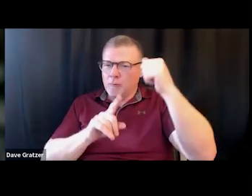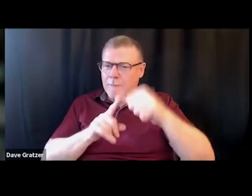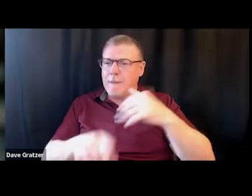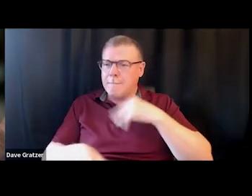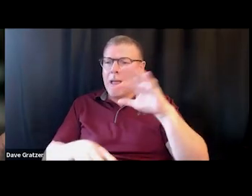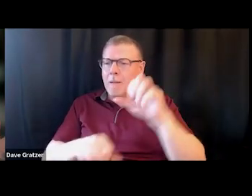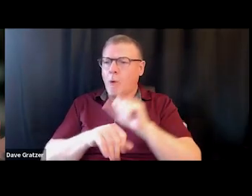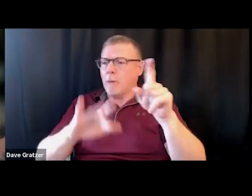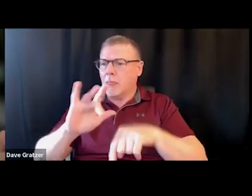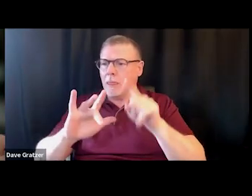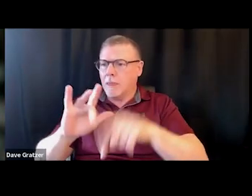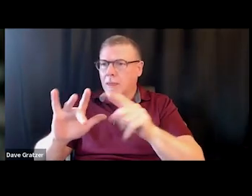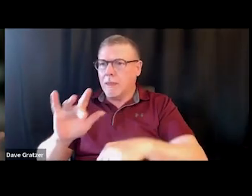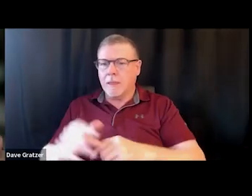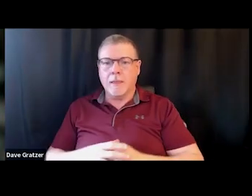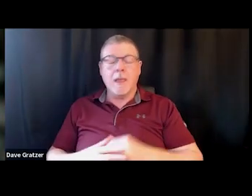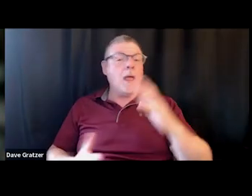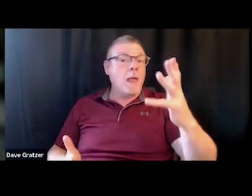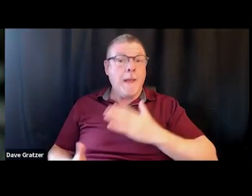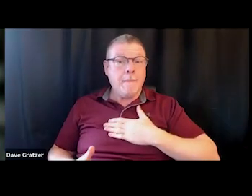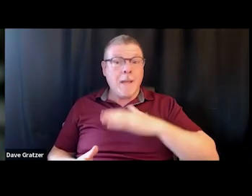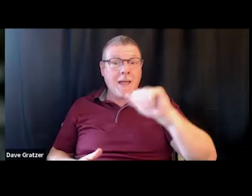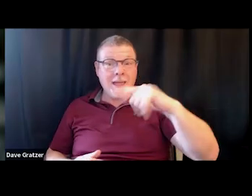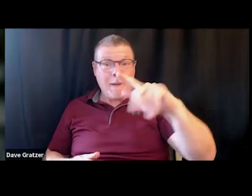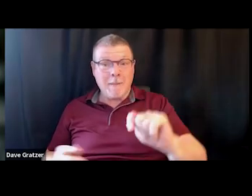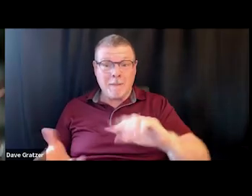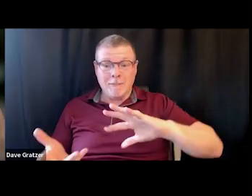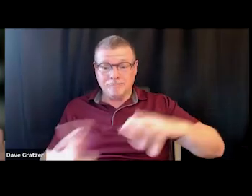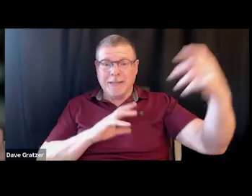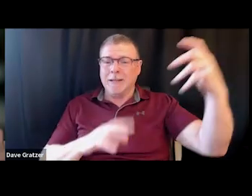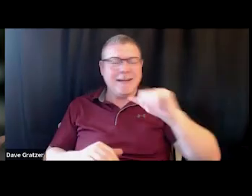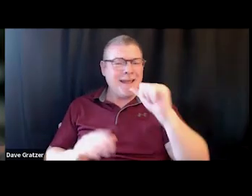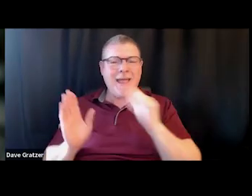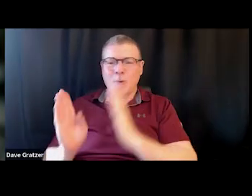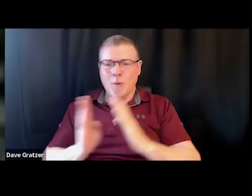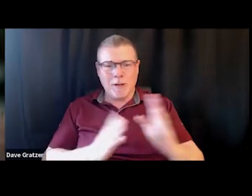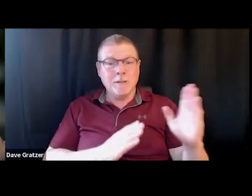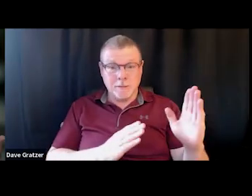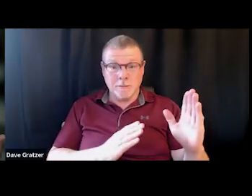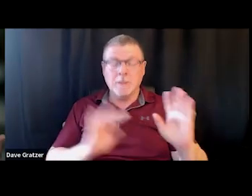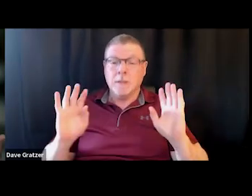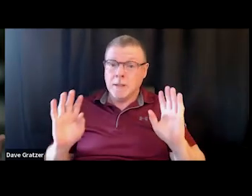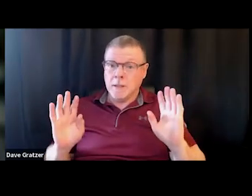"Sí, mi apartamento es un desastre, mis cosas están tan desorganizadas todo el tiempo". Los cuestionarios de síntomas están muy bien escritos